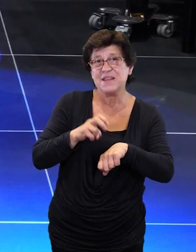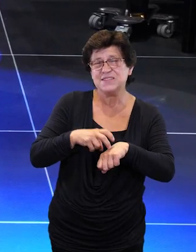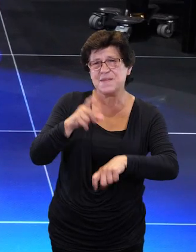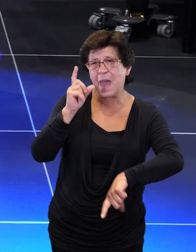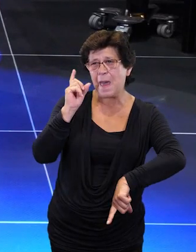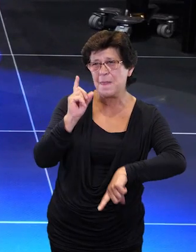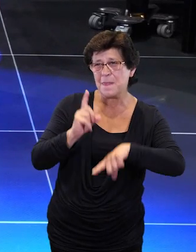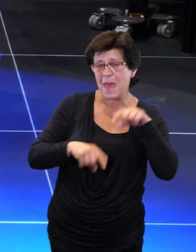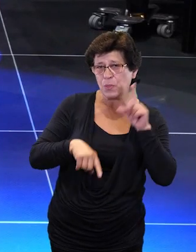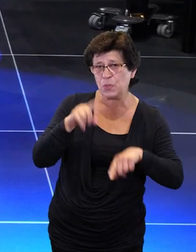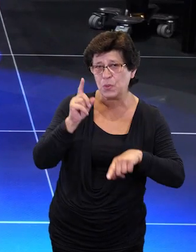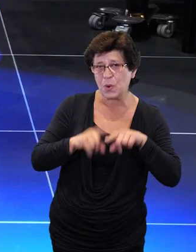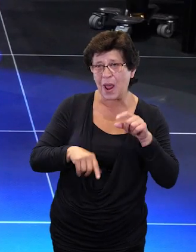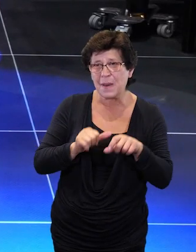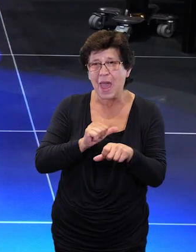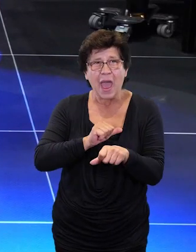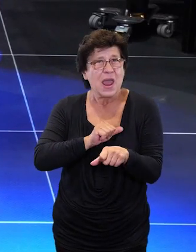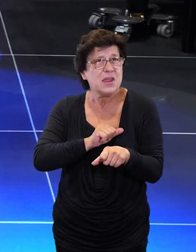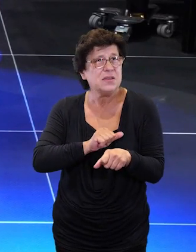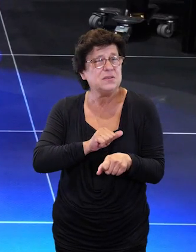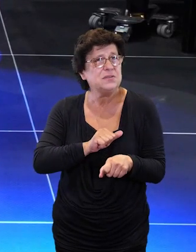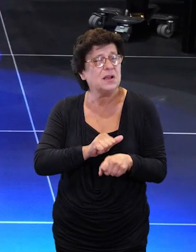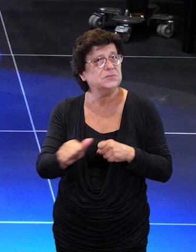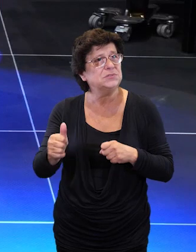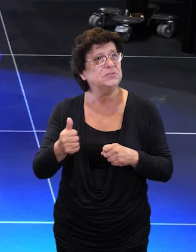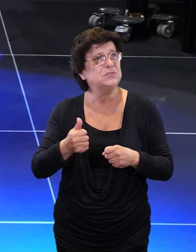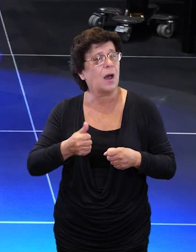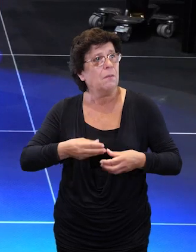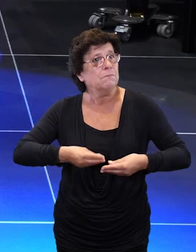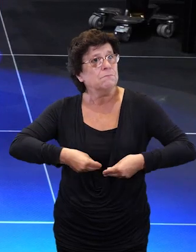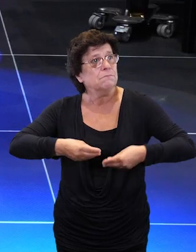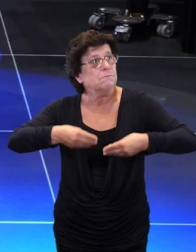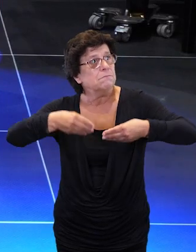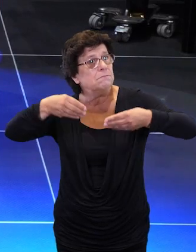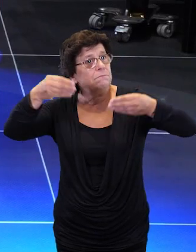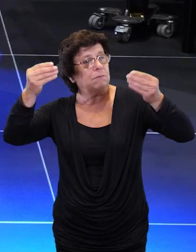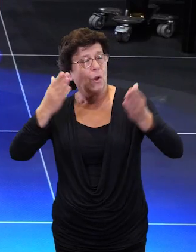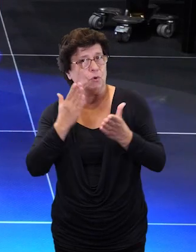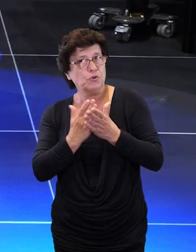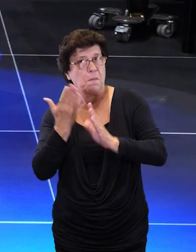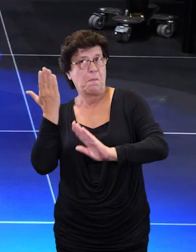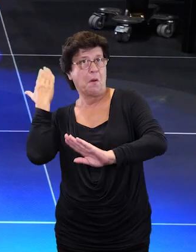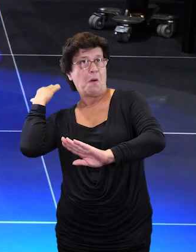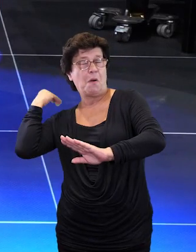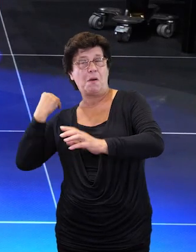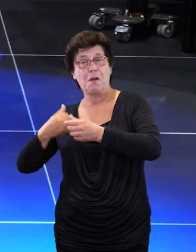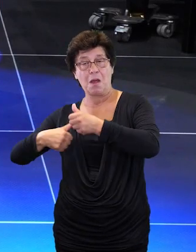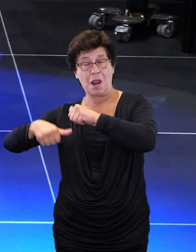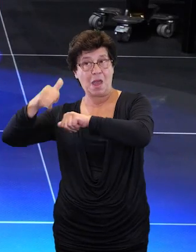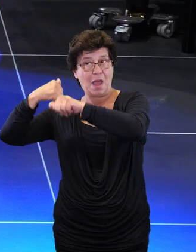staje się tak popularna? Ona już w poprzednich latach była modna,